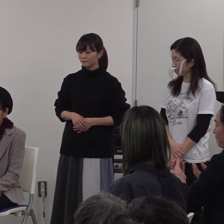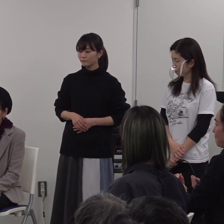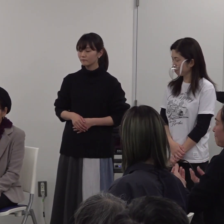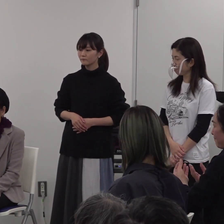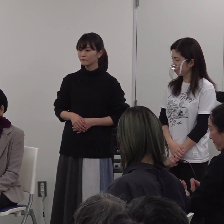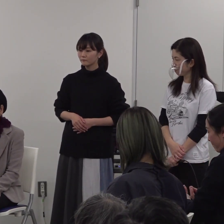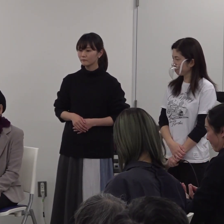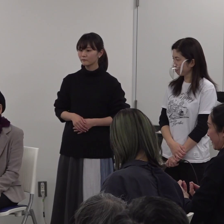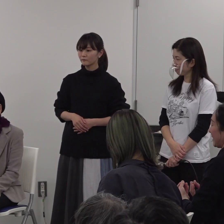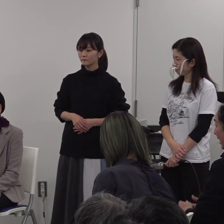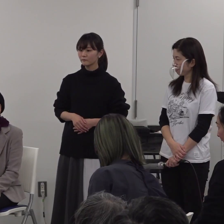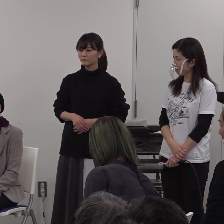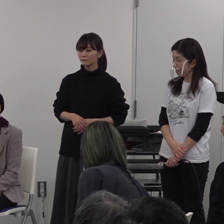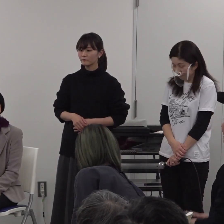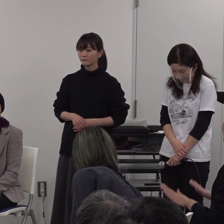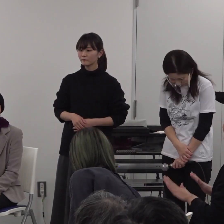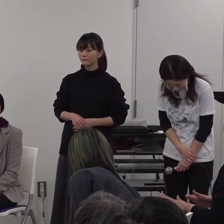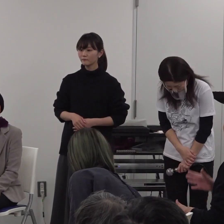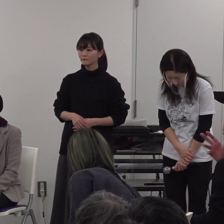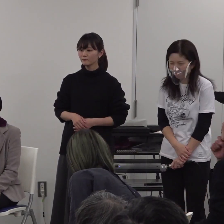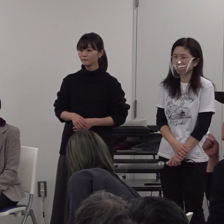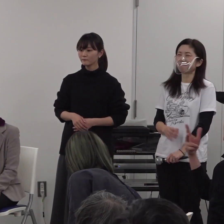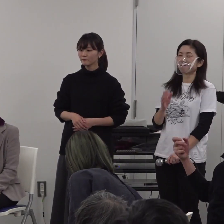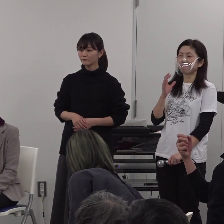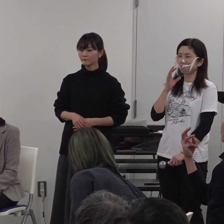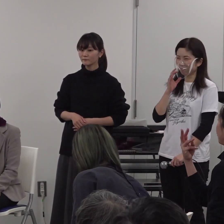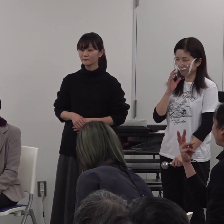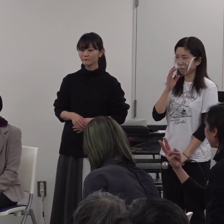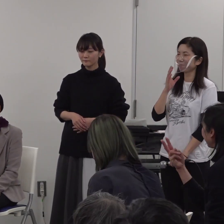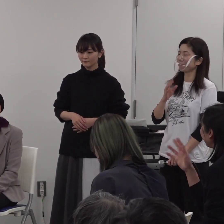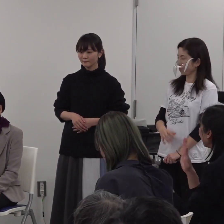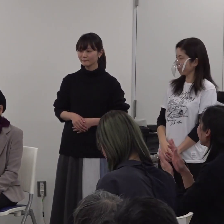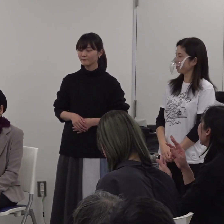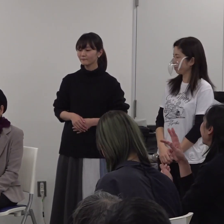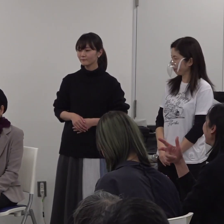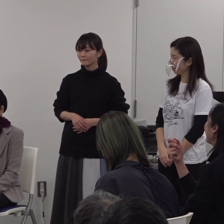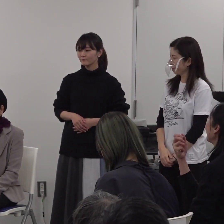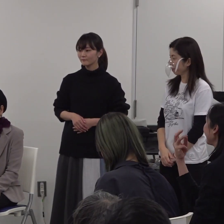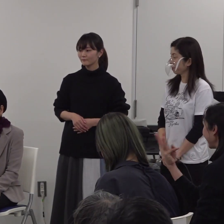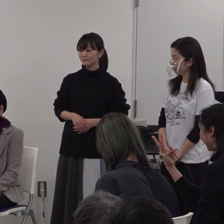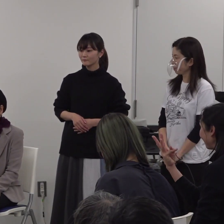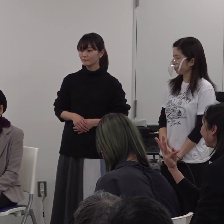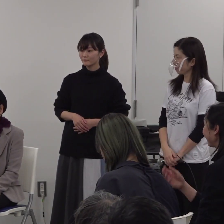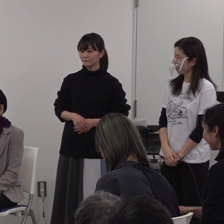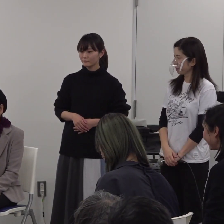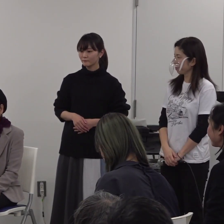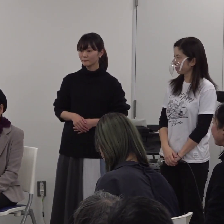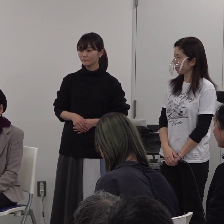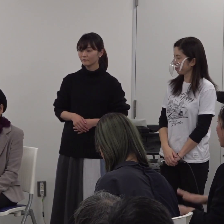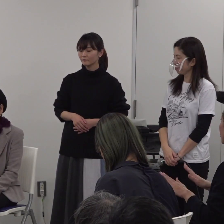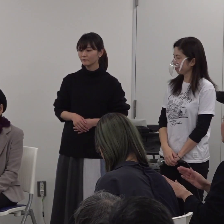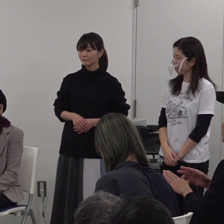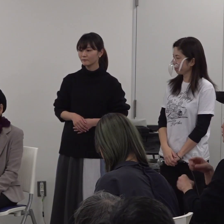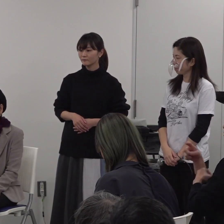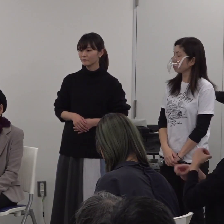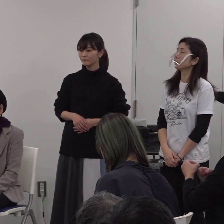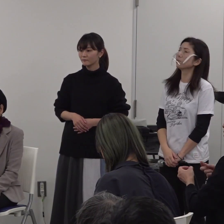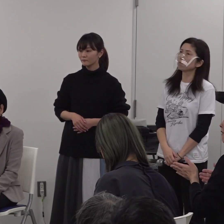今 72歳もうすぐ73歳になりますが実はこの1年ですごく進んで